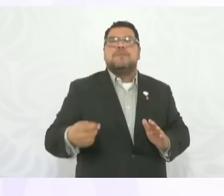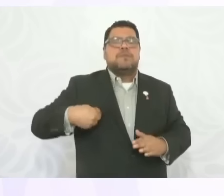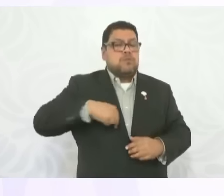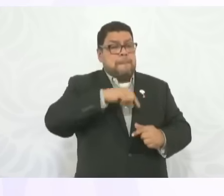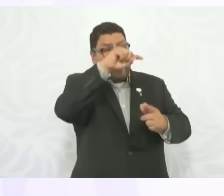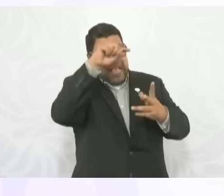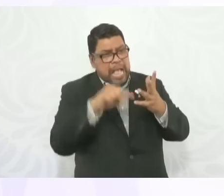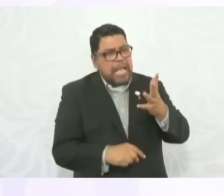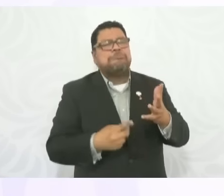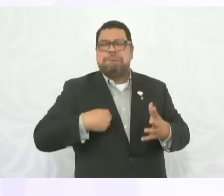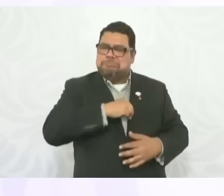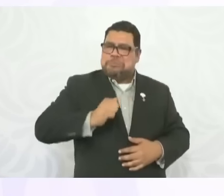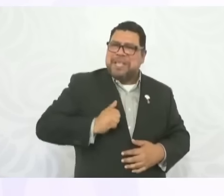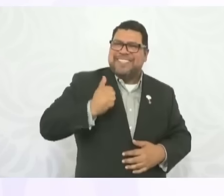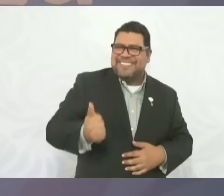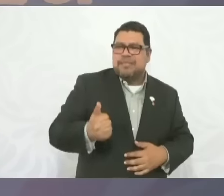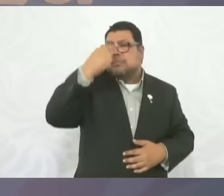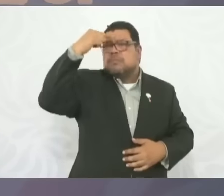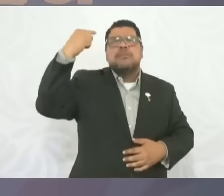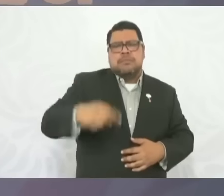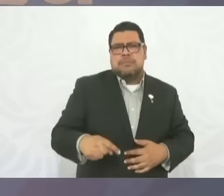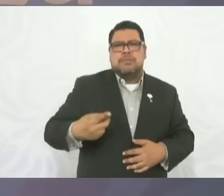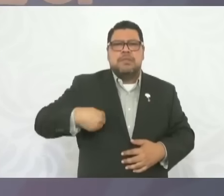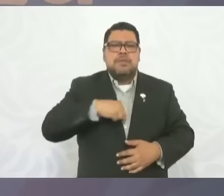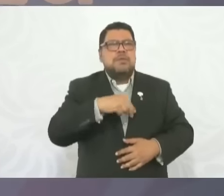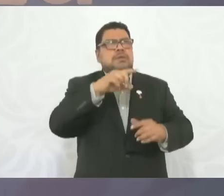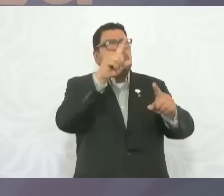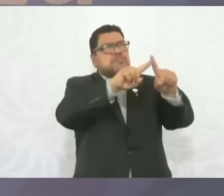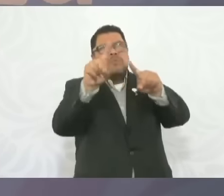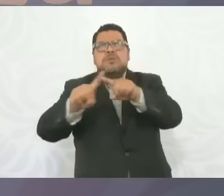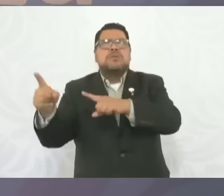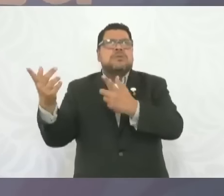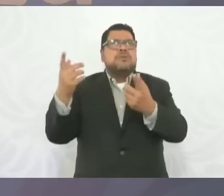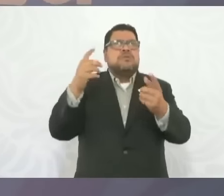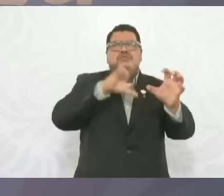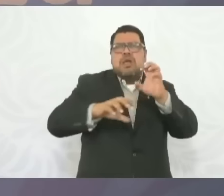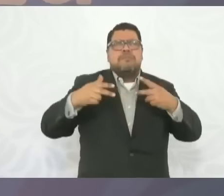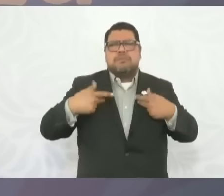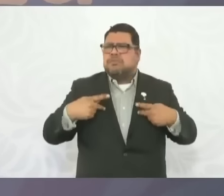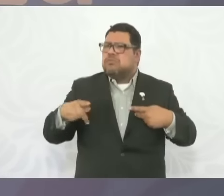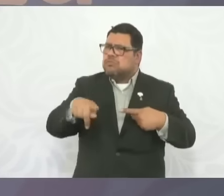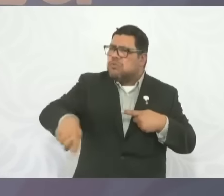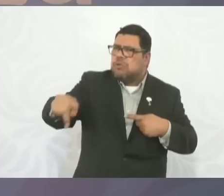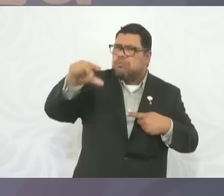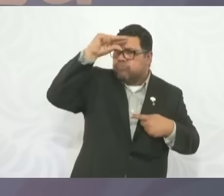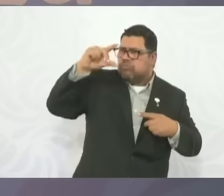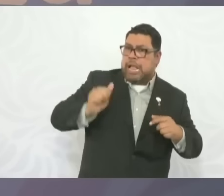todos nuestros recursos naturales, tecnológicos y humanos para garantizar el bienestar del pueblo y